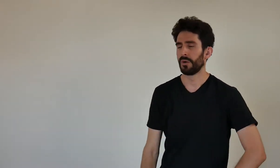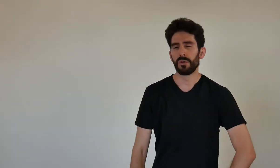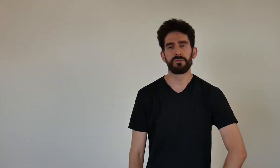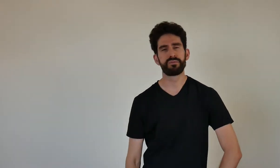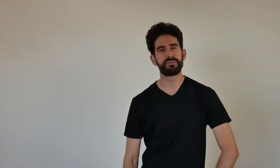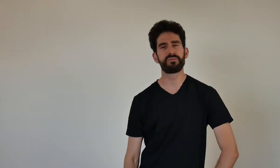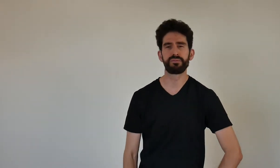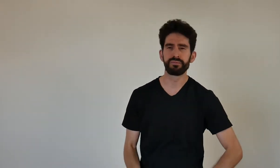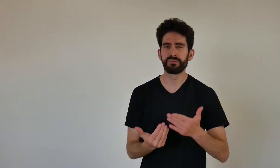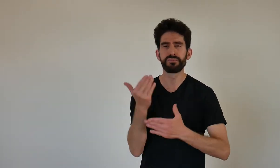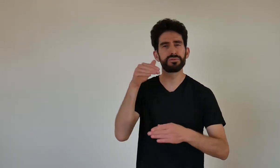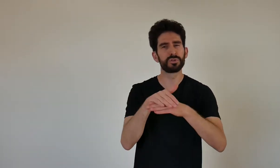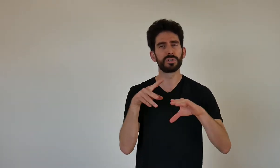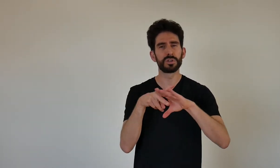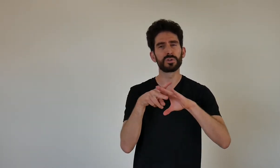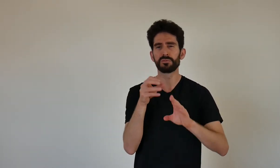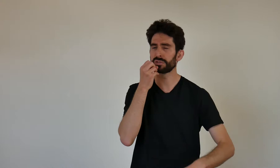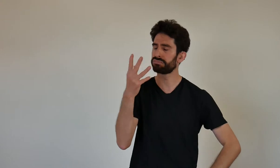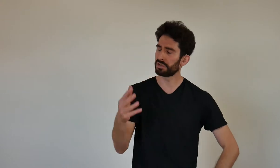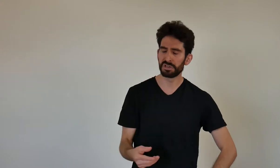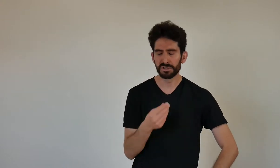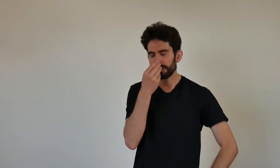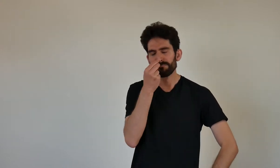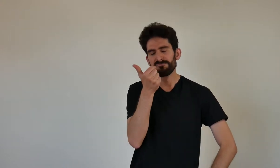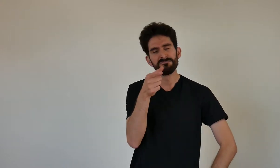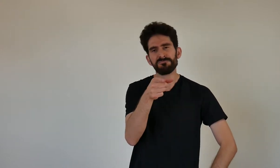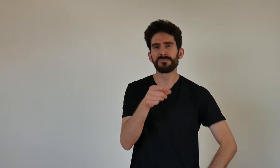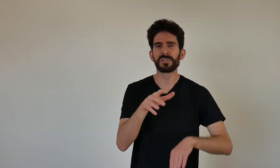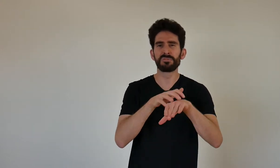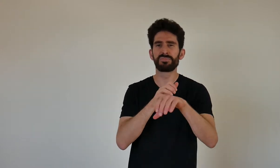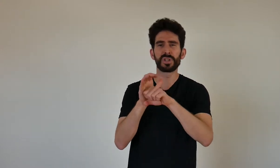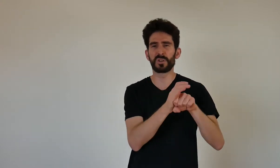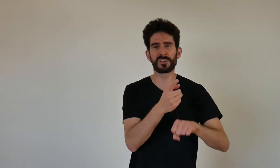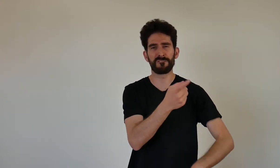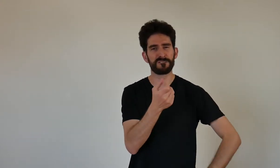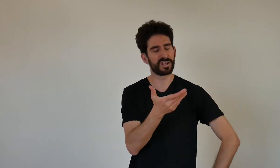Pfff, la journée commence bien. Je sens que ça vient du pied gauche.